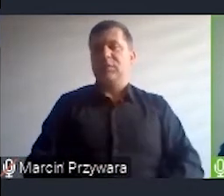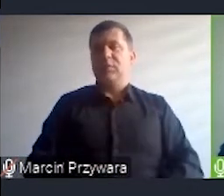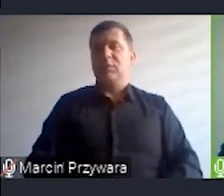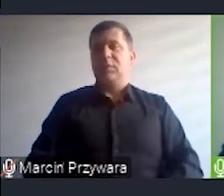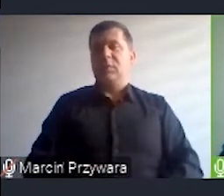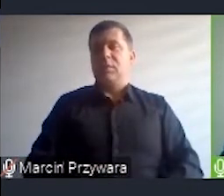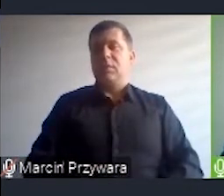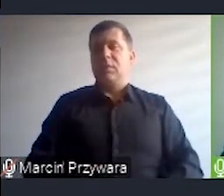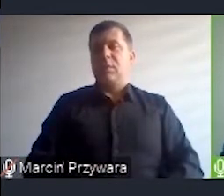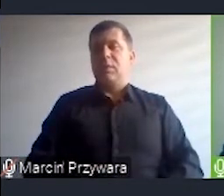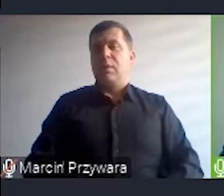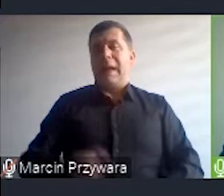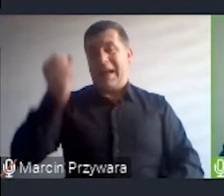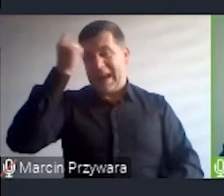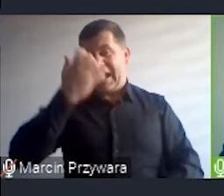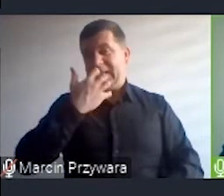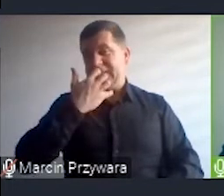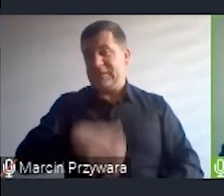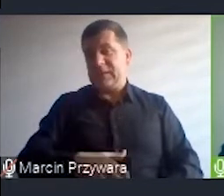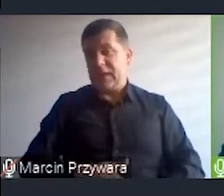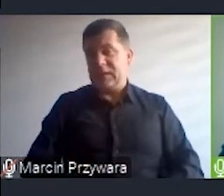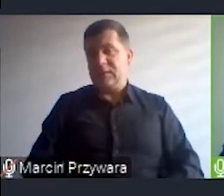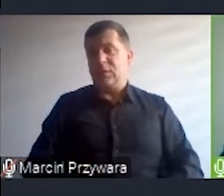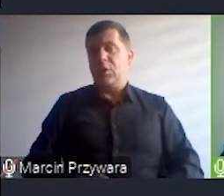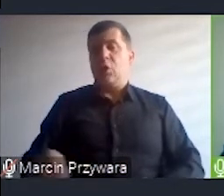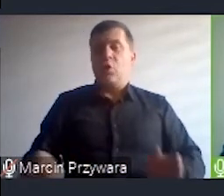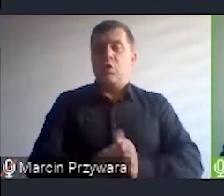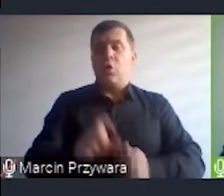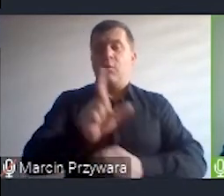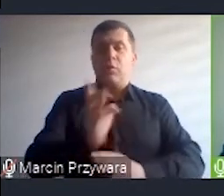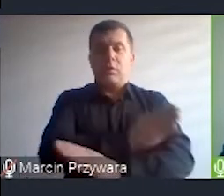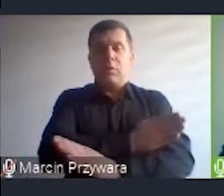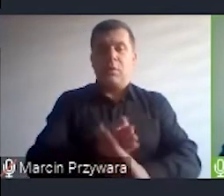a bladym świtem i do godziny 12:00 przygotowywane były posiłki,